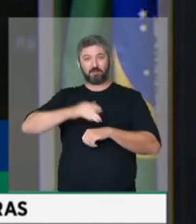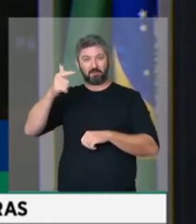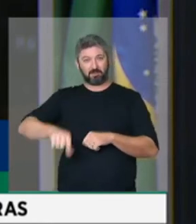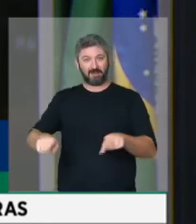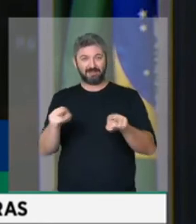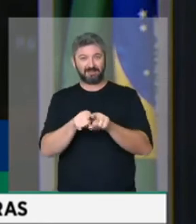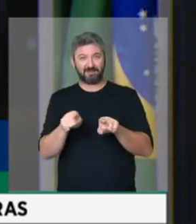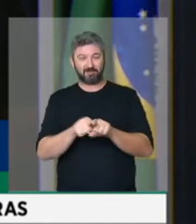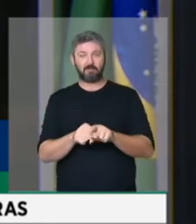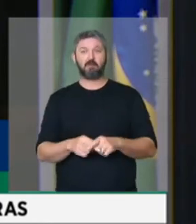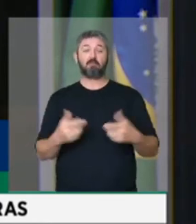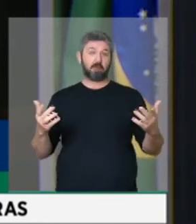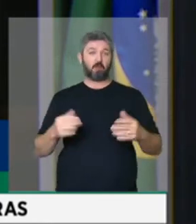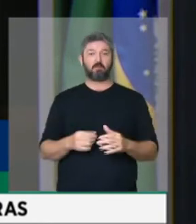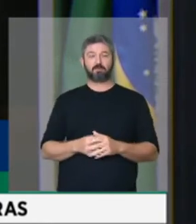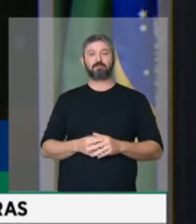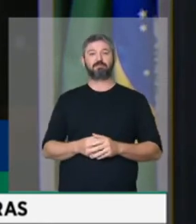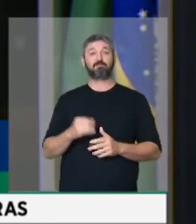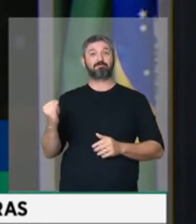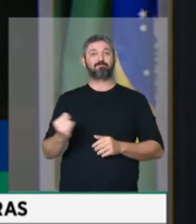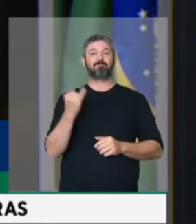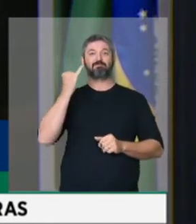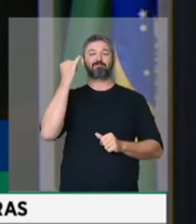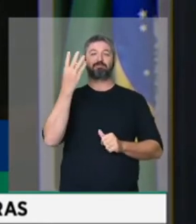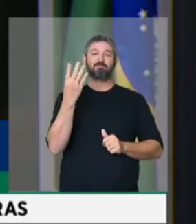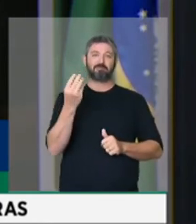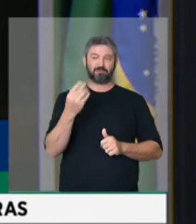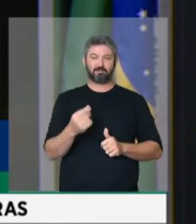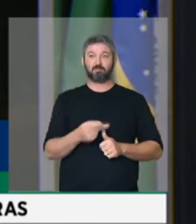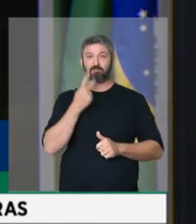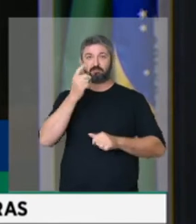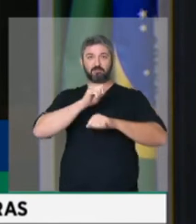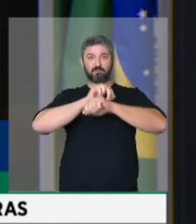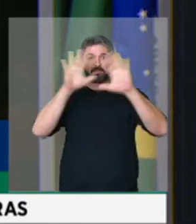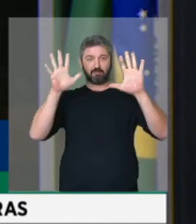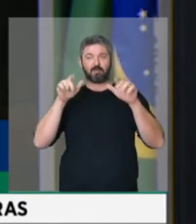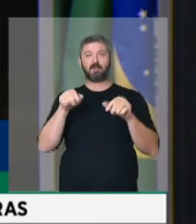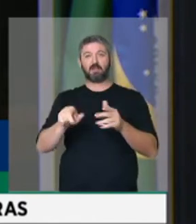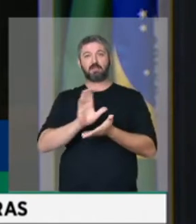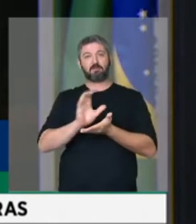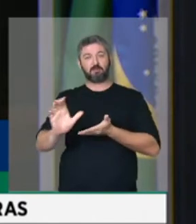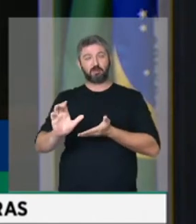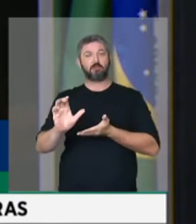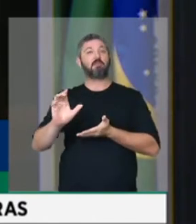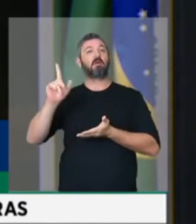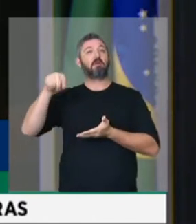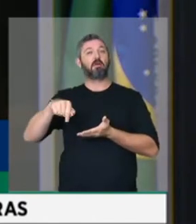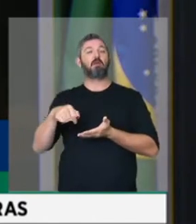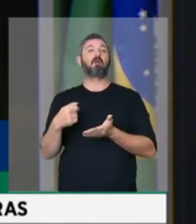NOSSO PAÍS PARA UM MOMENTO MELHOR AOS OLHOS DOS INVESTIDORES, E QUANDO FALAMOS DE MAIS INVESTIMENTOS FALAMOS DE MAIS EMPREGO, MAIS IMPOSTOS, MAIS OPORTUNIDADES